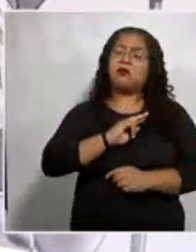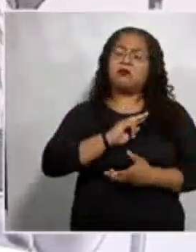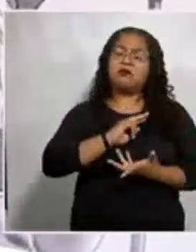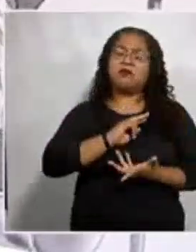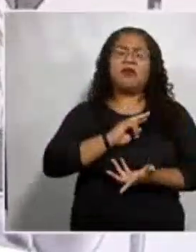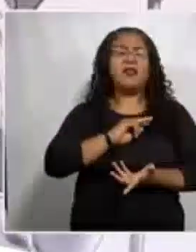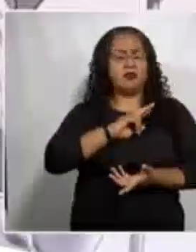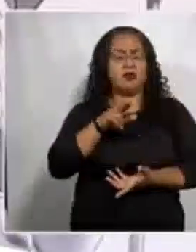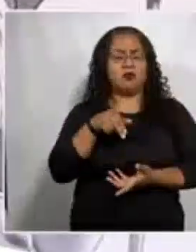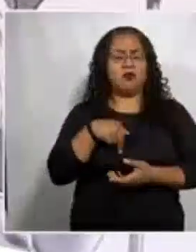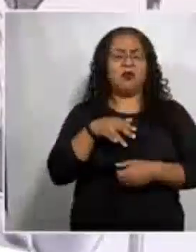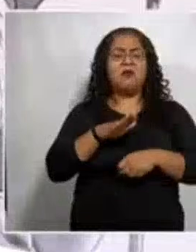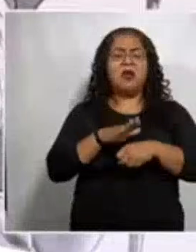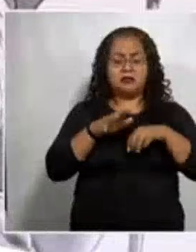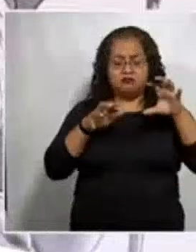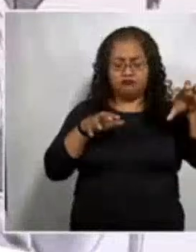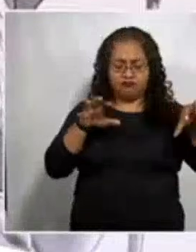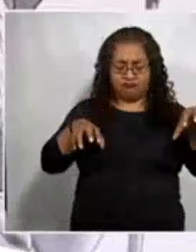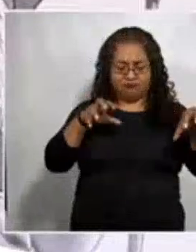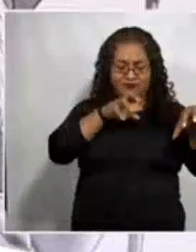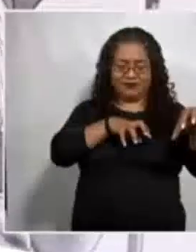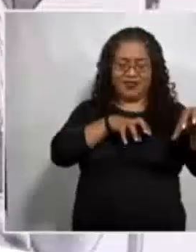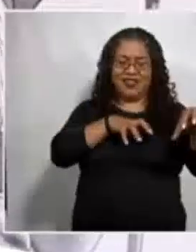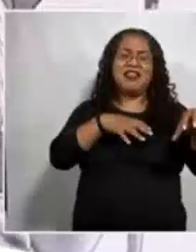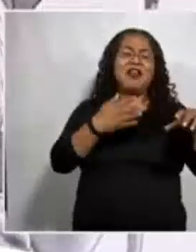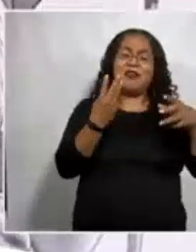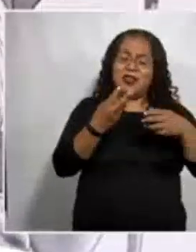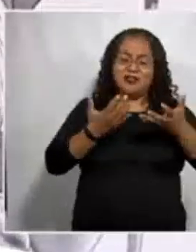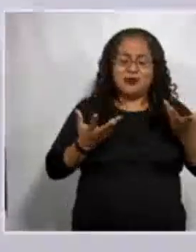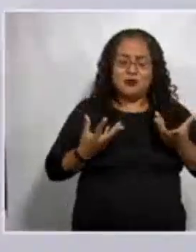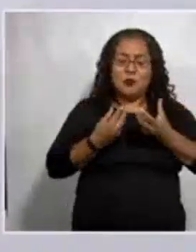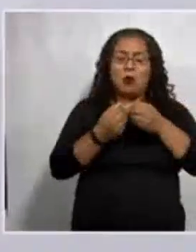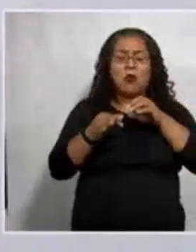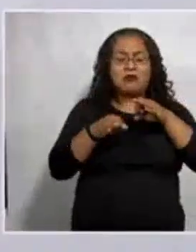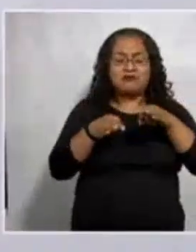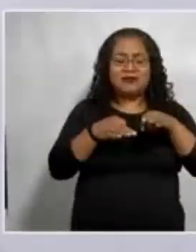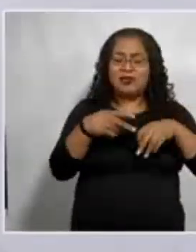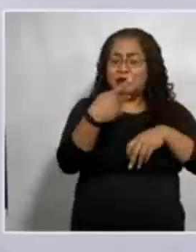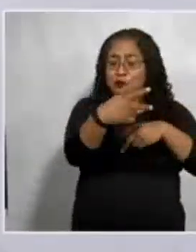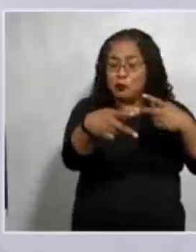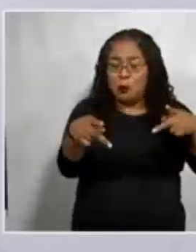pues con los tres sistemas de salud y apoyando a los estados también, el IMS,